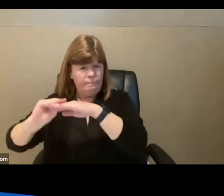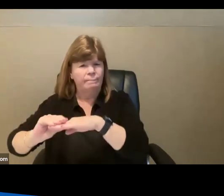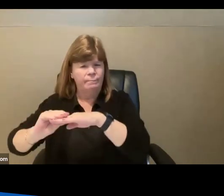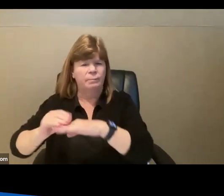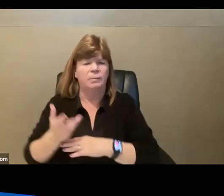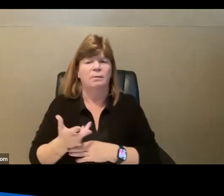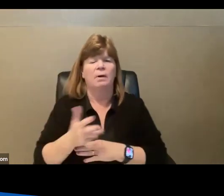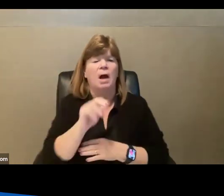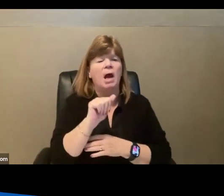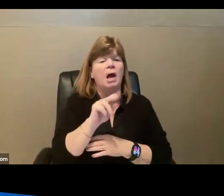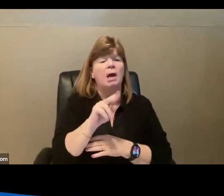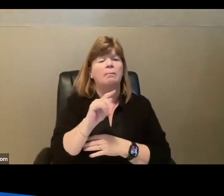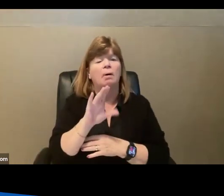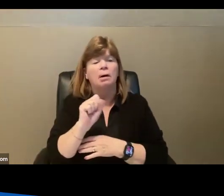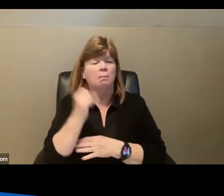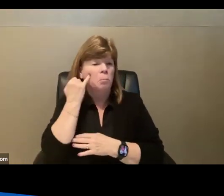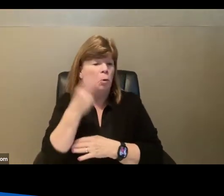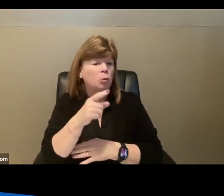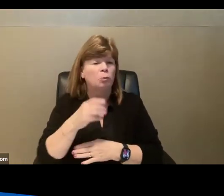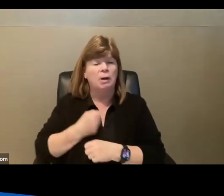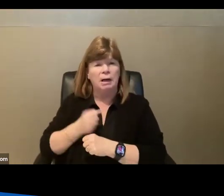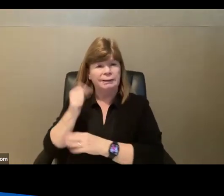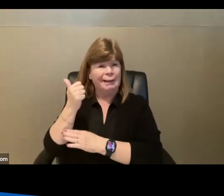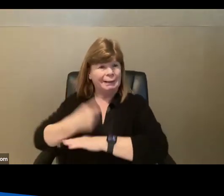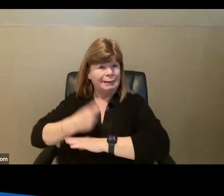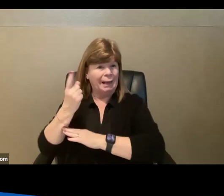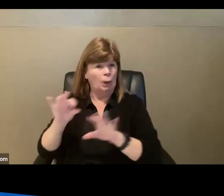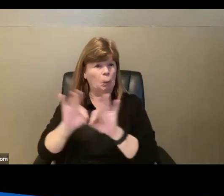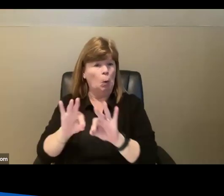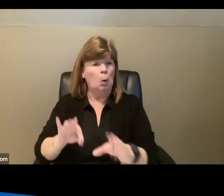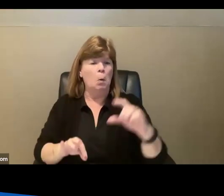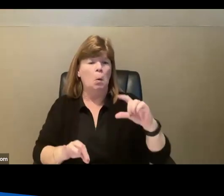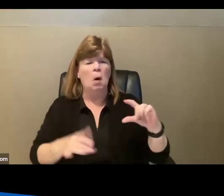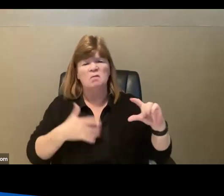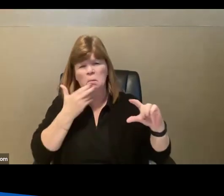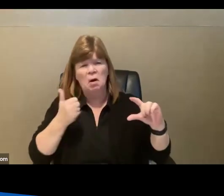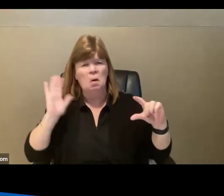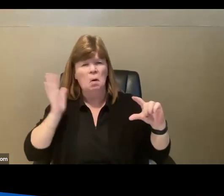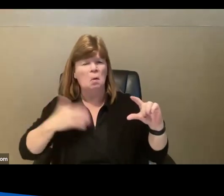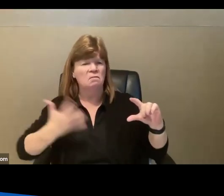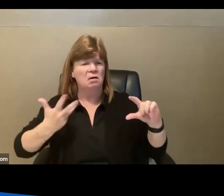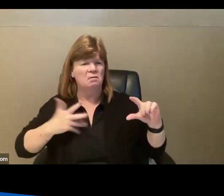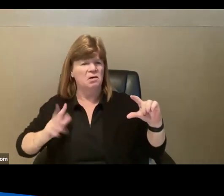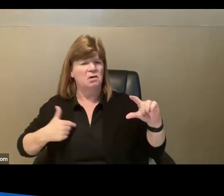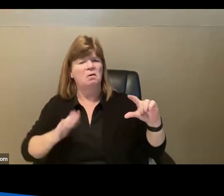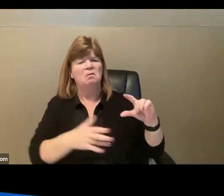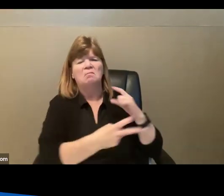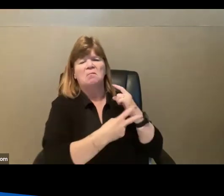Antibióticos, tal vez estés en un tratamiento de 10 días y pienses, me siento mejor después de cinco días, así que guardaré los otros cinco días